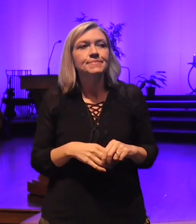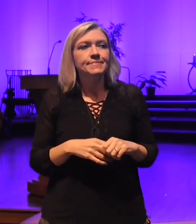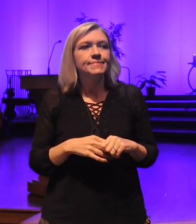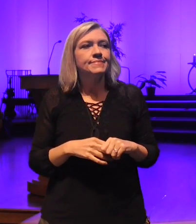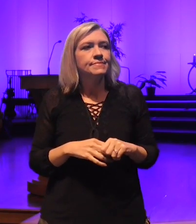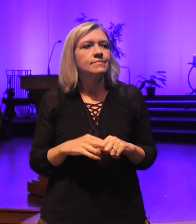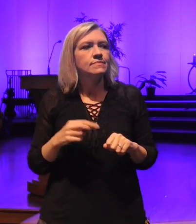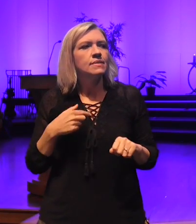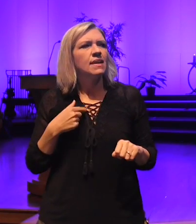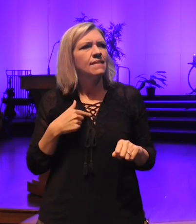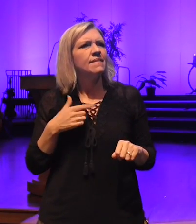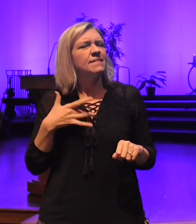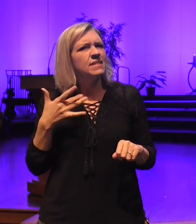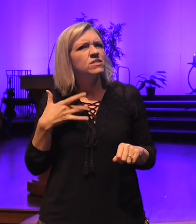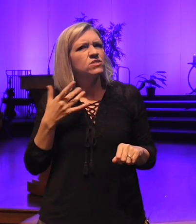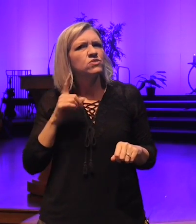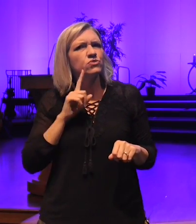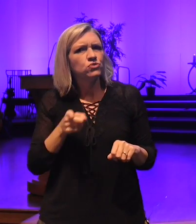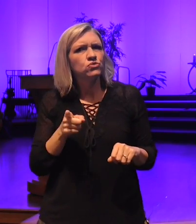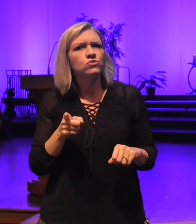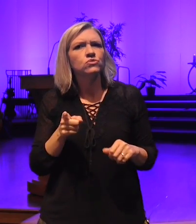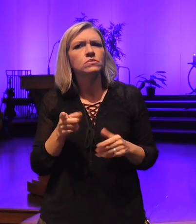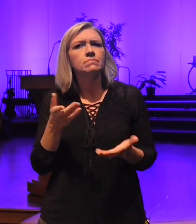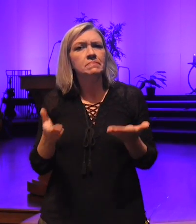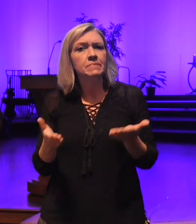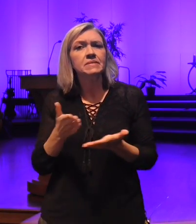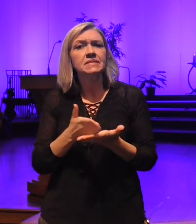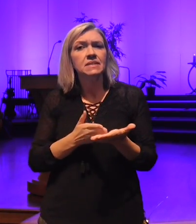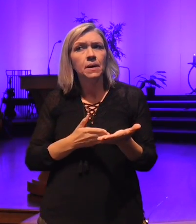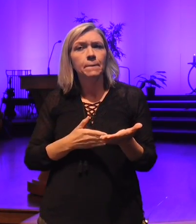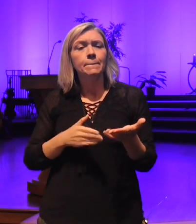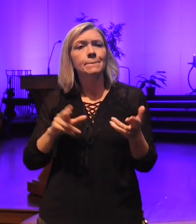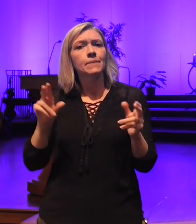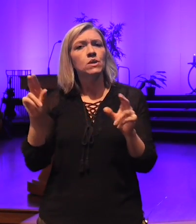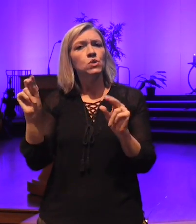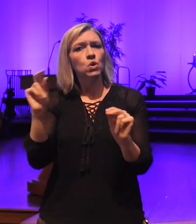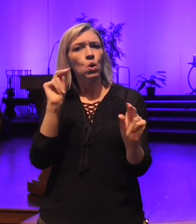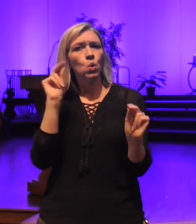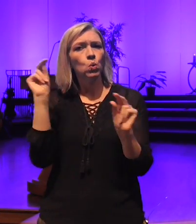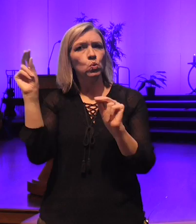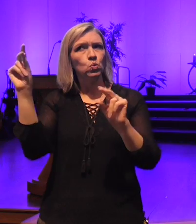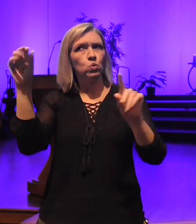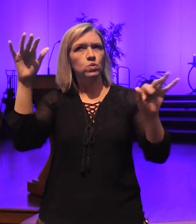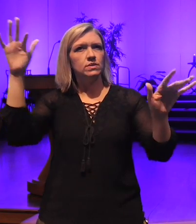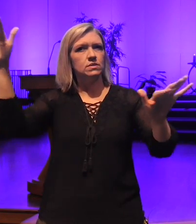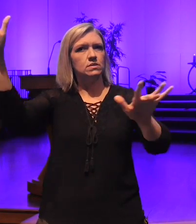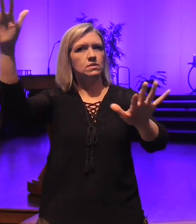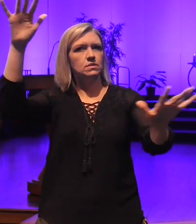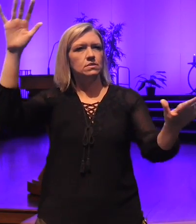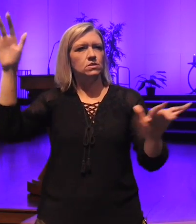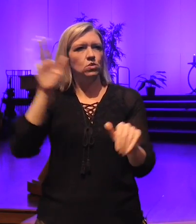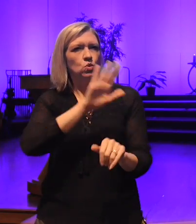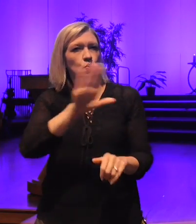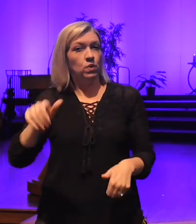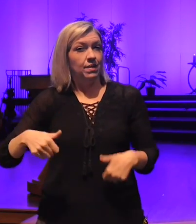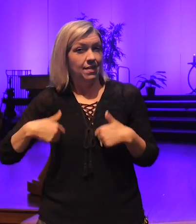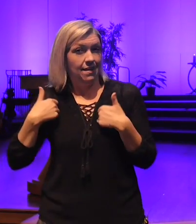bastante seguro de que puede haber alguna nariz rondando ofreciéndose en tu vida, tal vez un poco